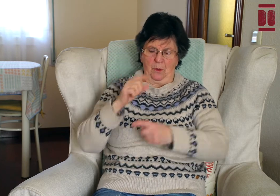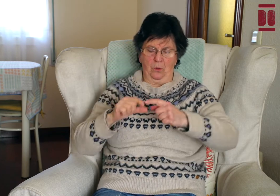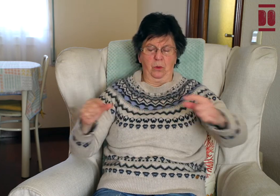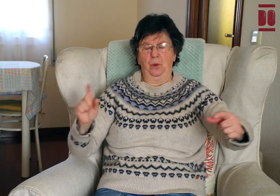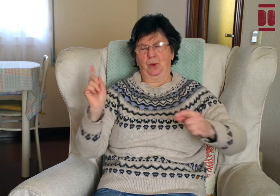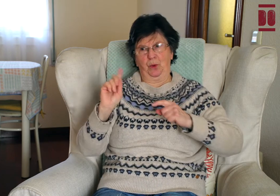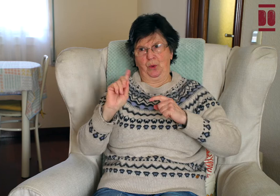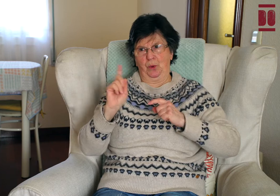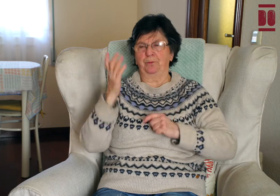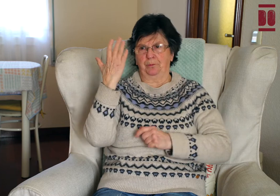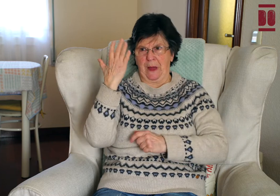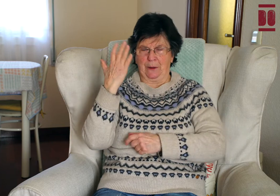Con la regla, no. Con la mano, sí, sí...